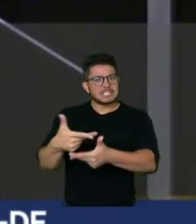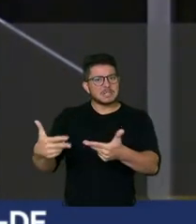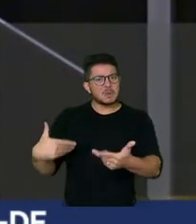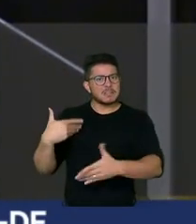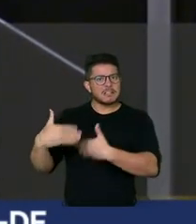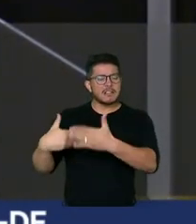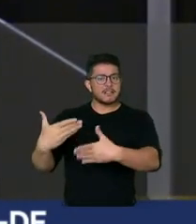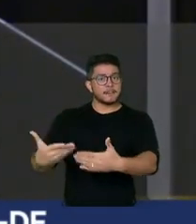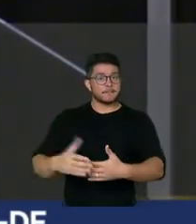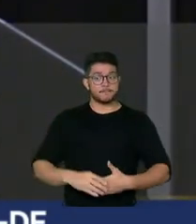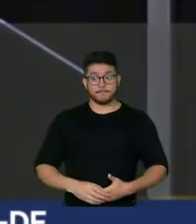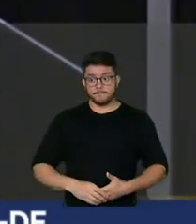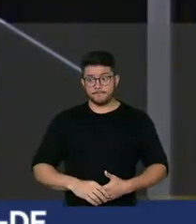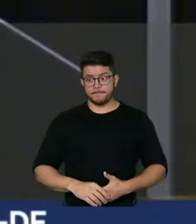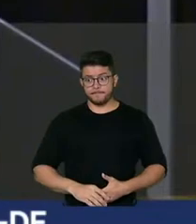QUE QUEREM MANTER COMO A DISCRIMINAÇÃO QUE SE